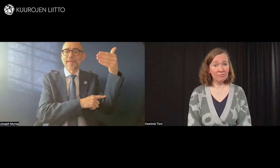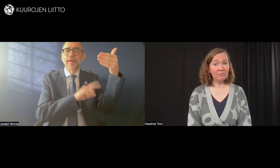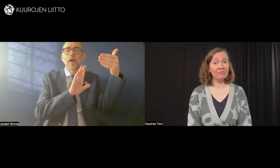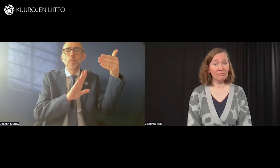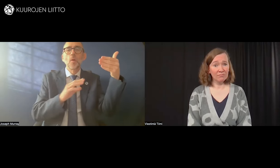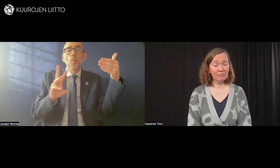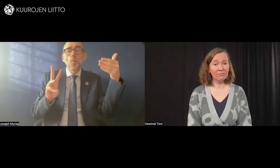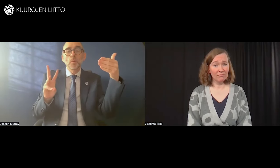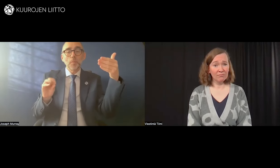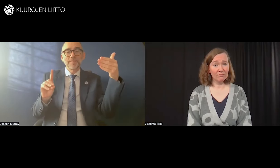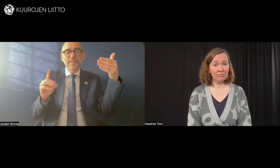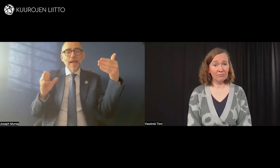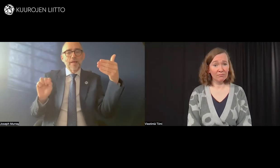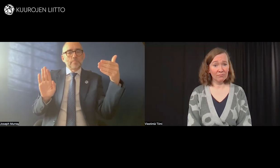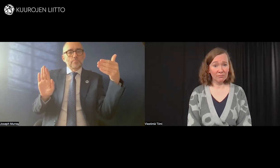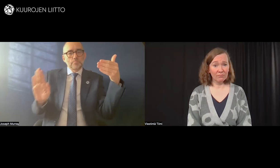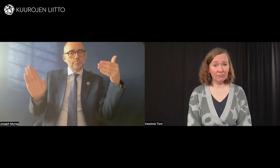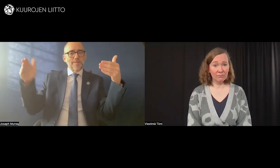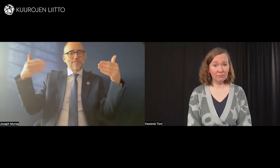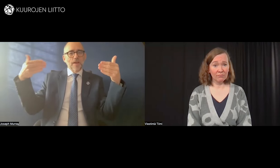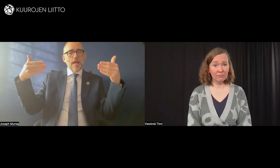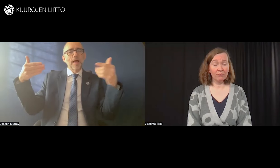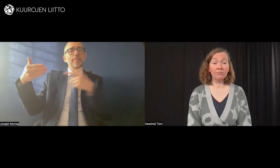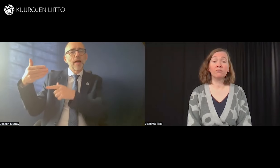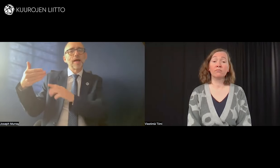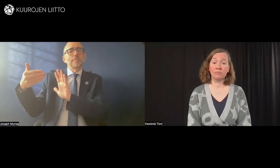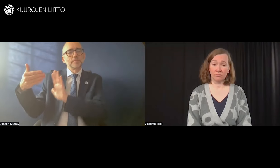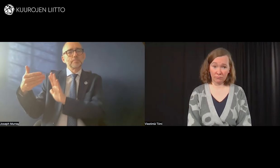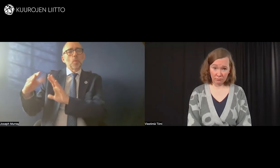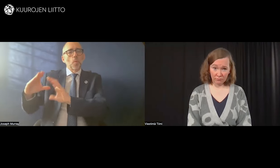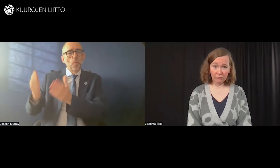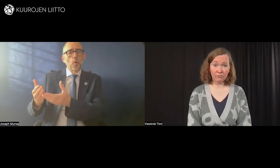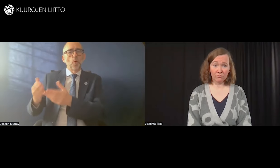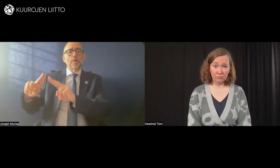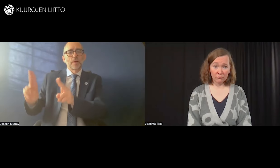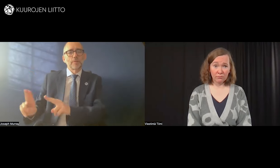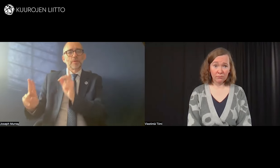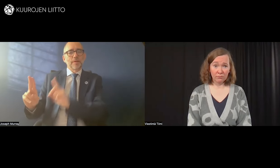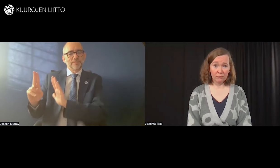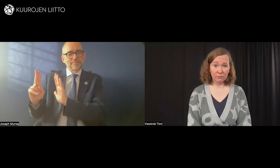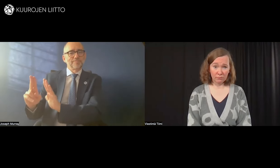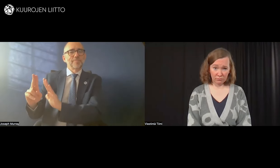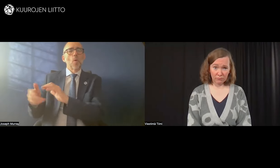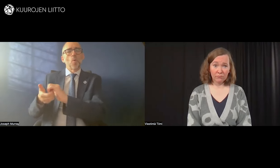llä on jo oma lippunsa, kuurojen maailmanliiton lippu.